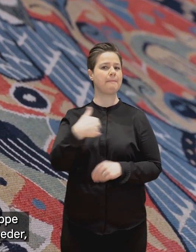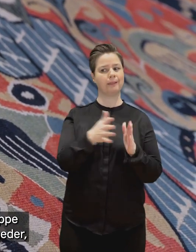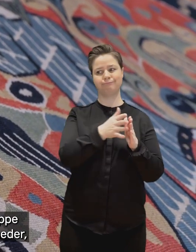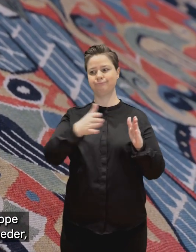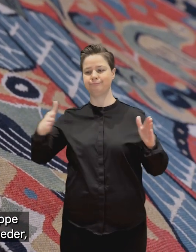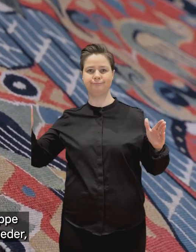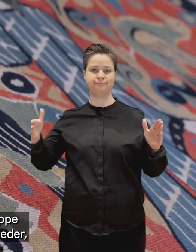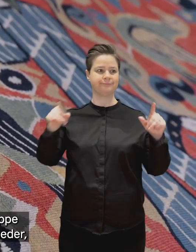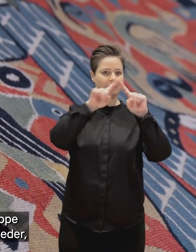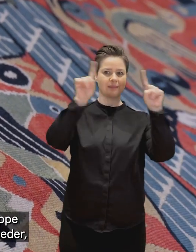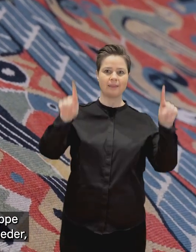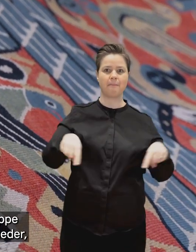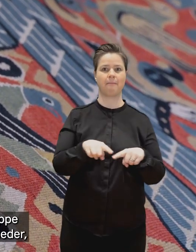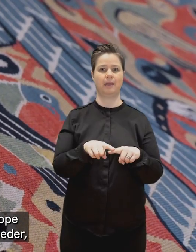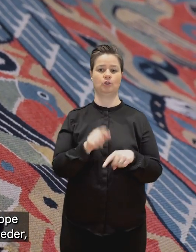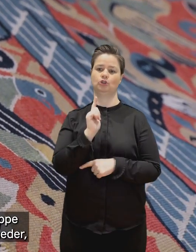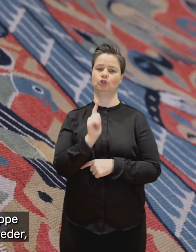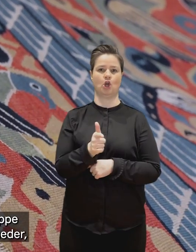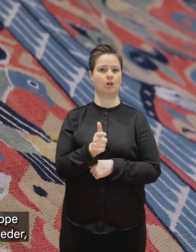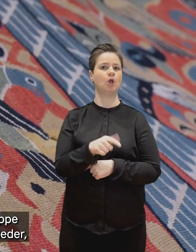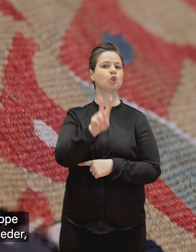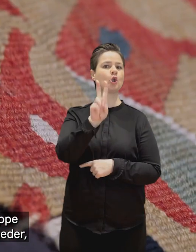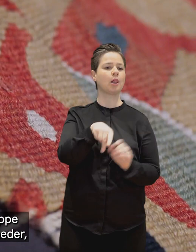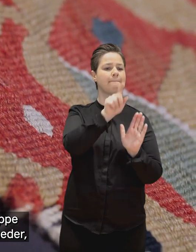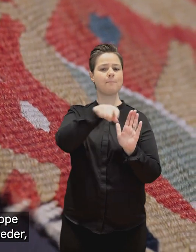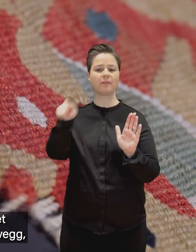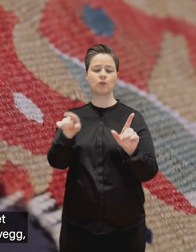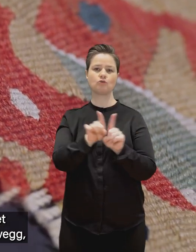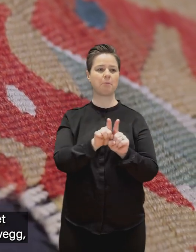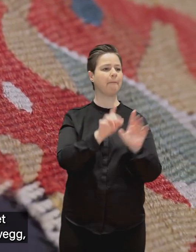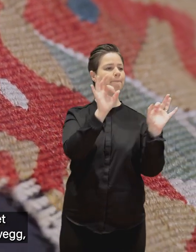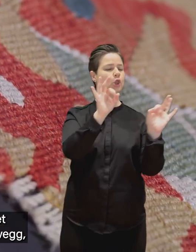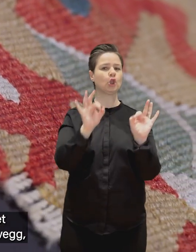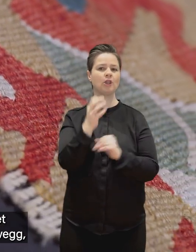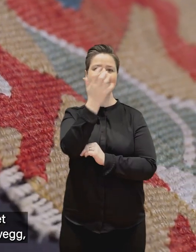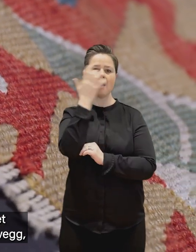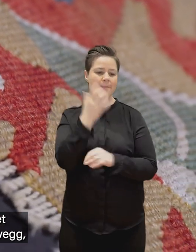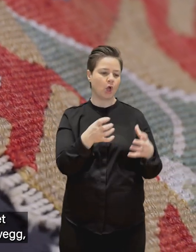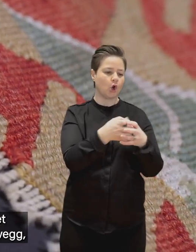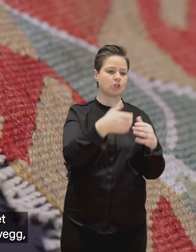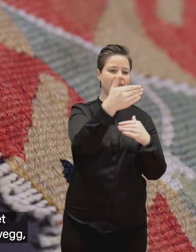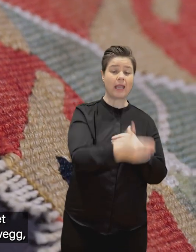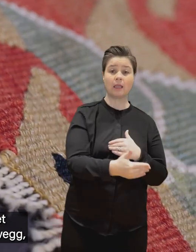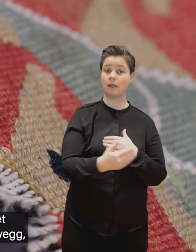Et 12 meter langt teppe for alle årets tolv måneder, som kan ha prydet og varmet en klostervegg,